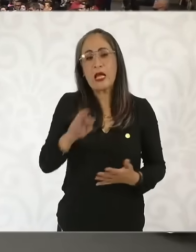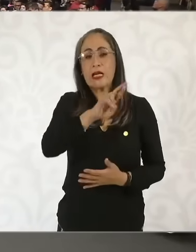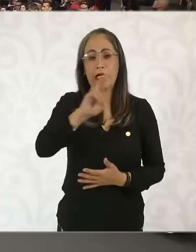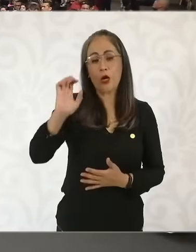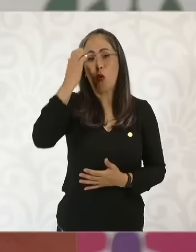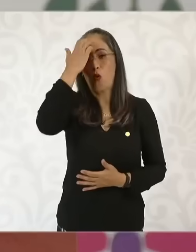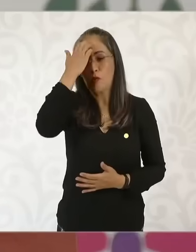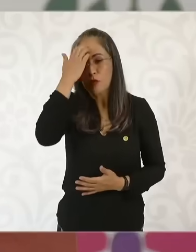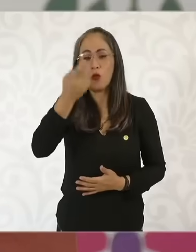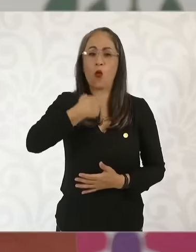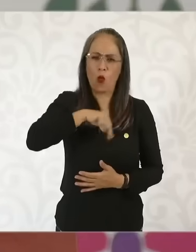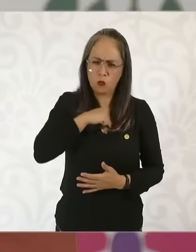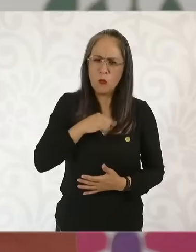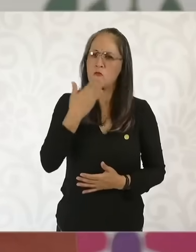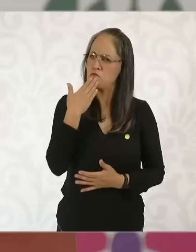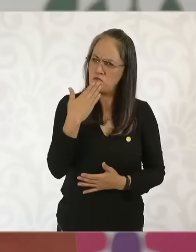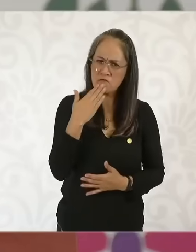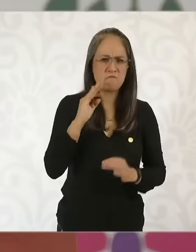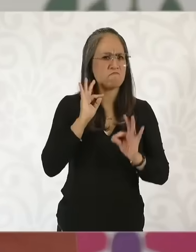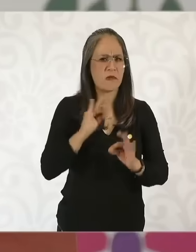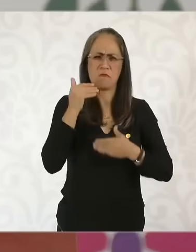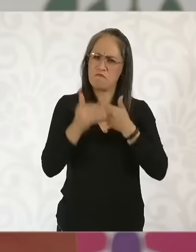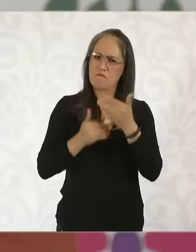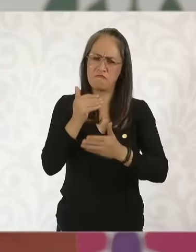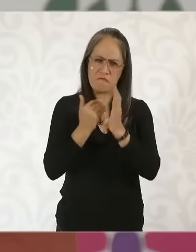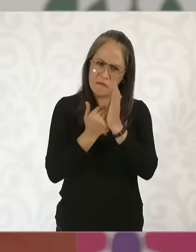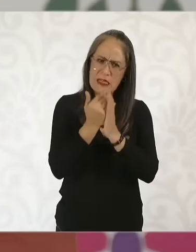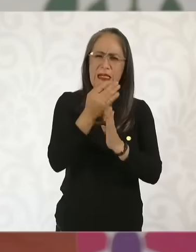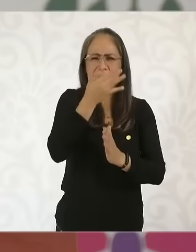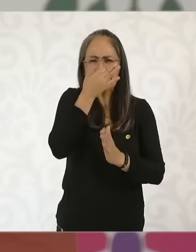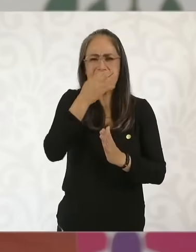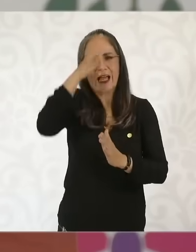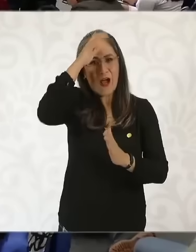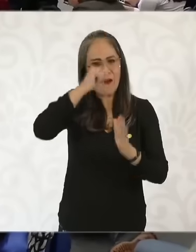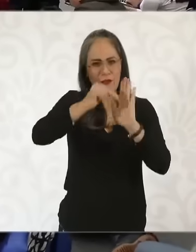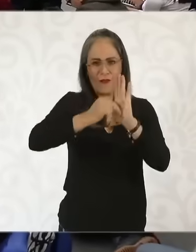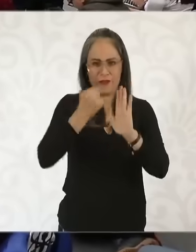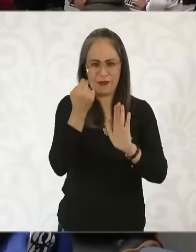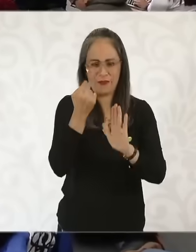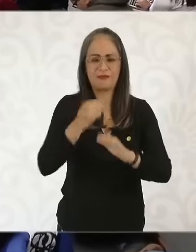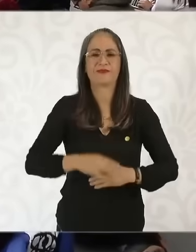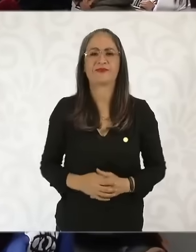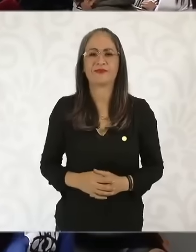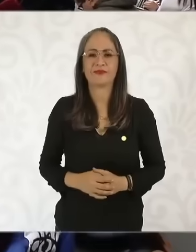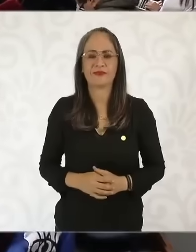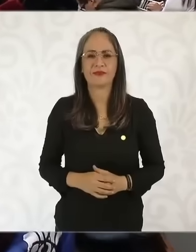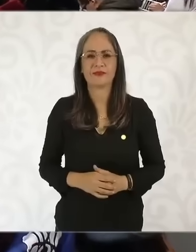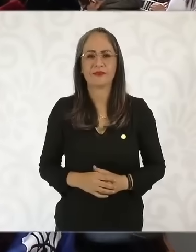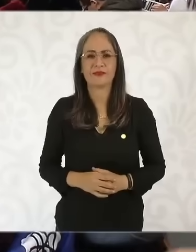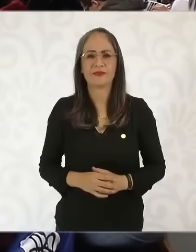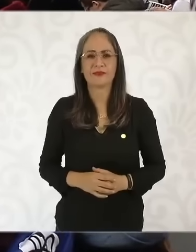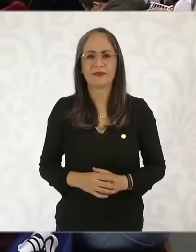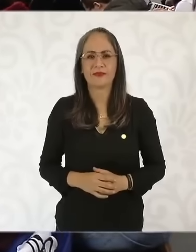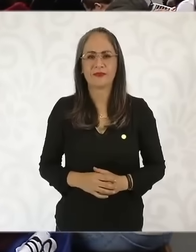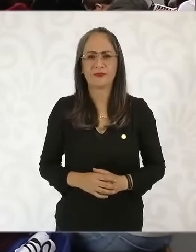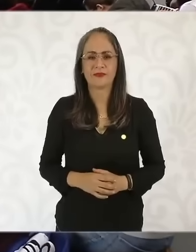hemos avanzado mucho y estamos a punto de firmar este acuerdo.